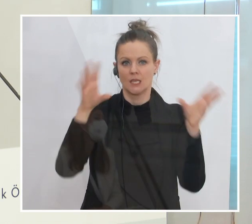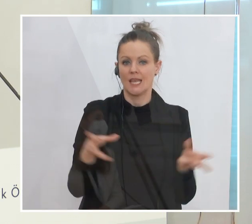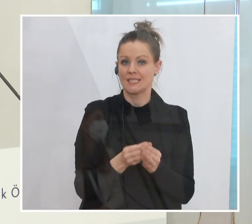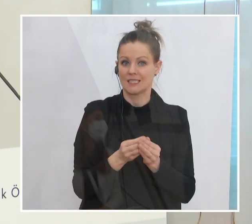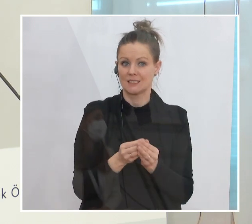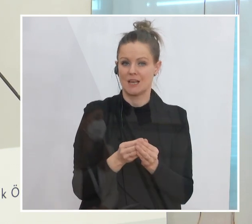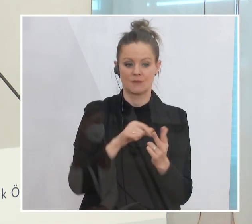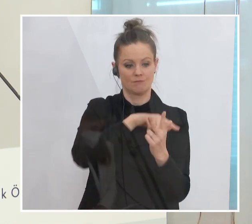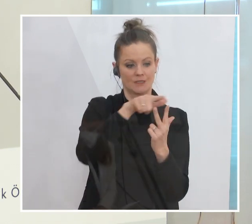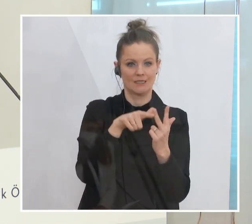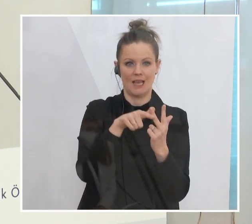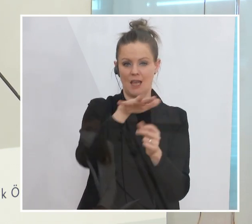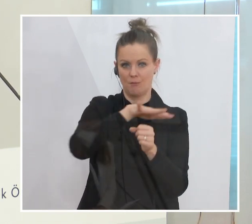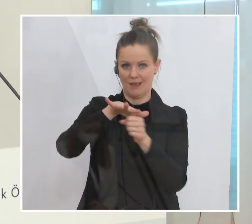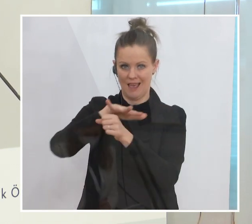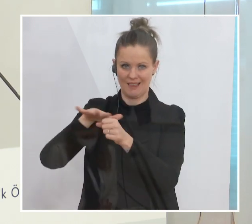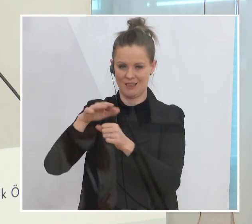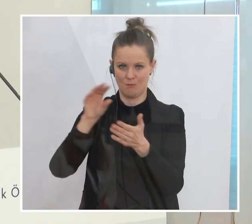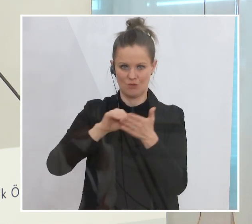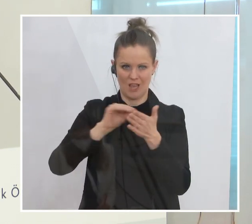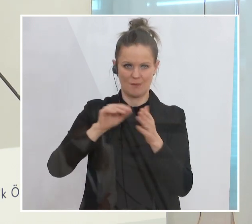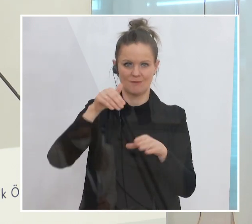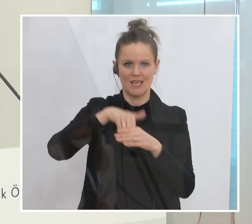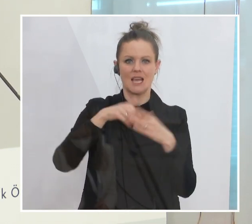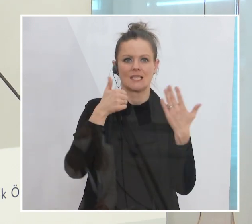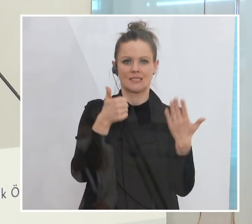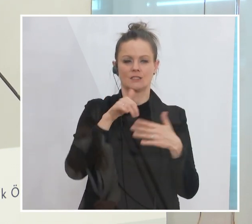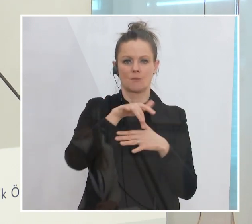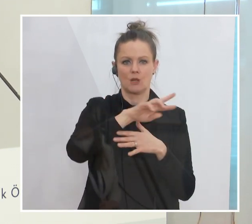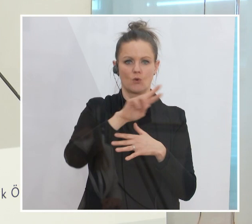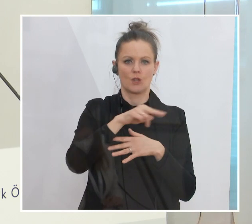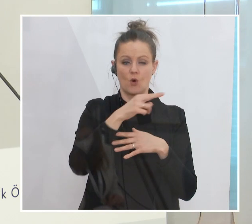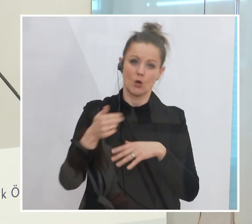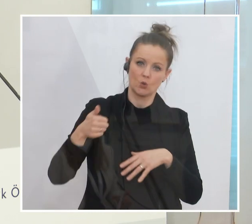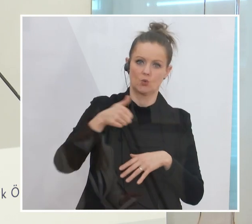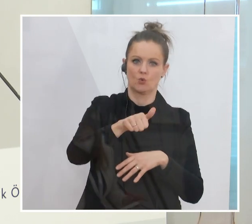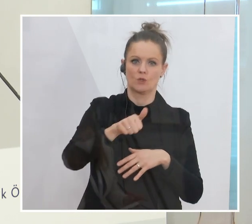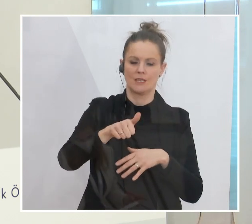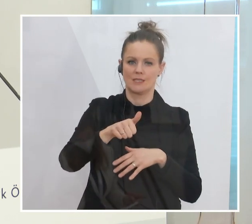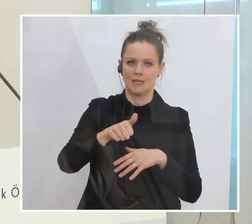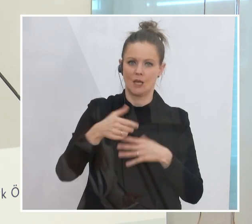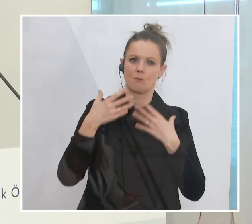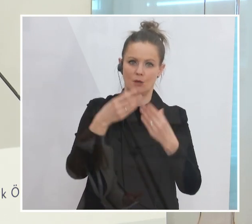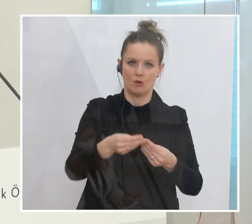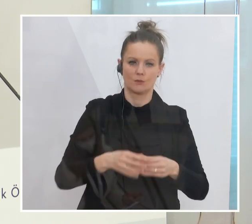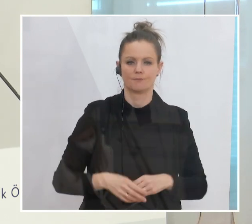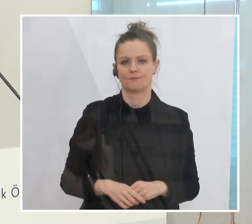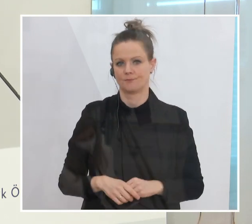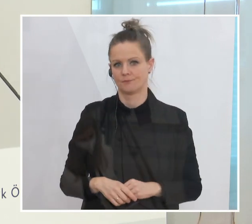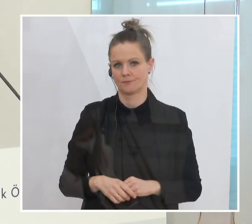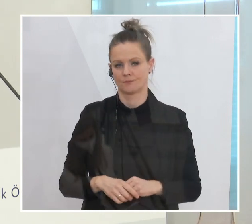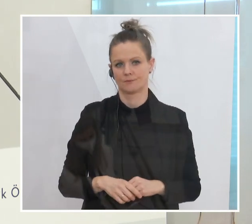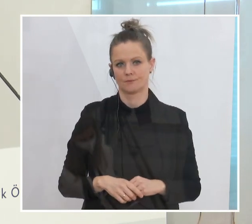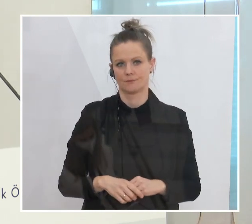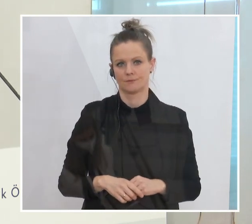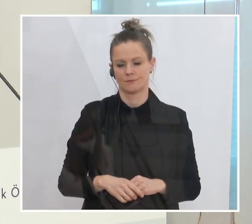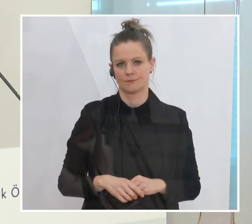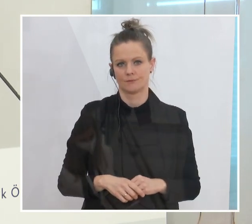skizzierten Bereiche 6 Millionen € zusätzlich ausgeschüttet. Damit möchte ich zum zweiten großen